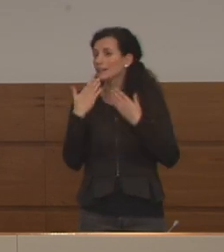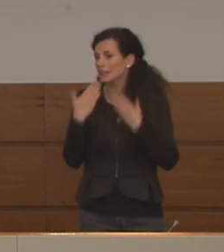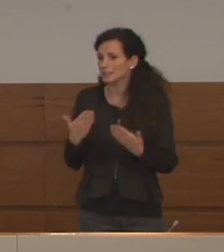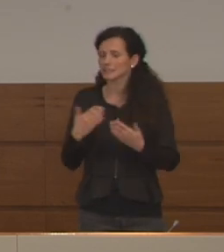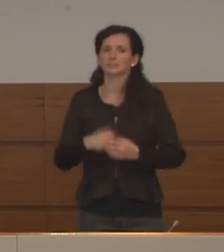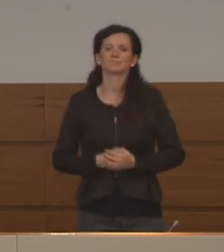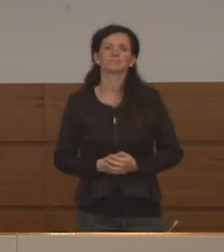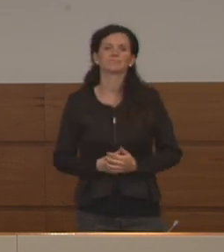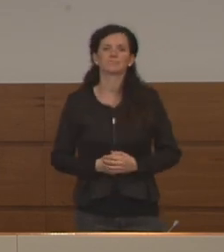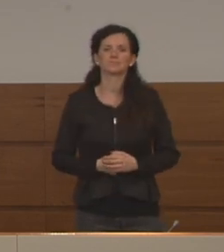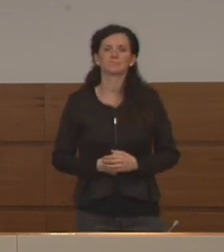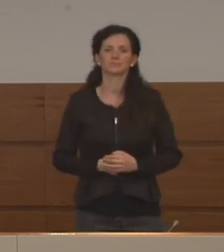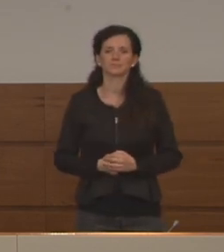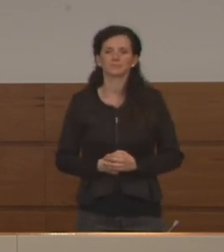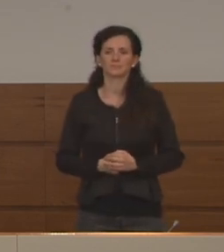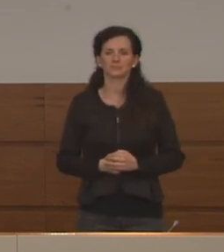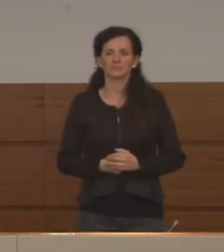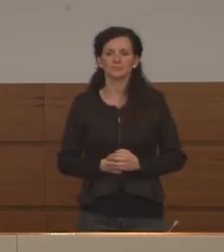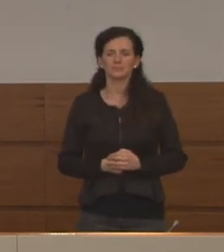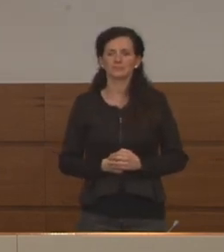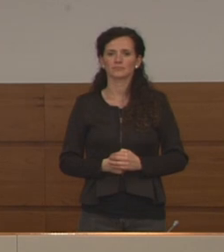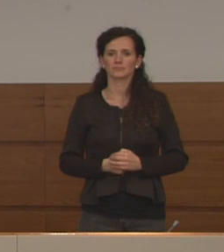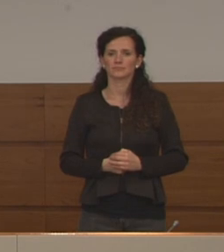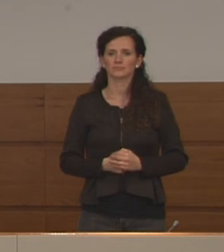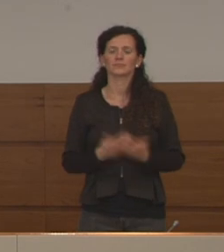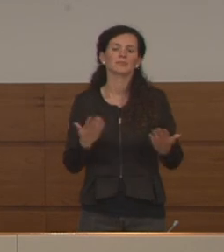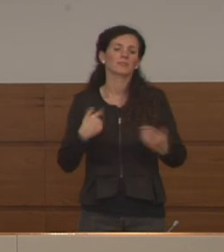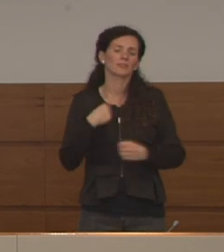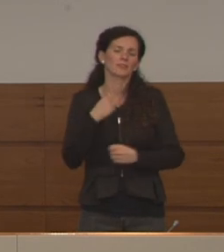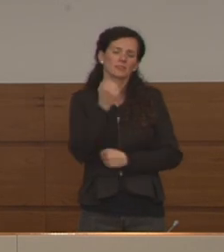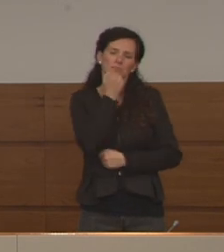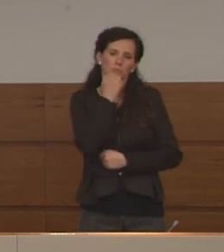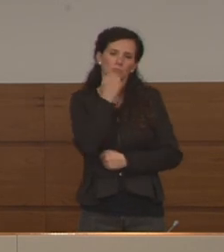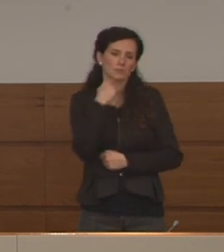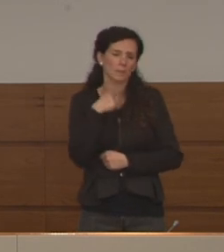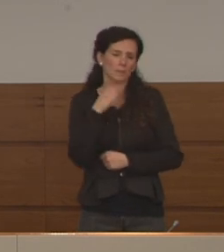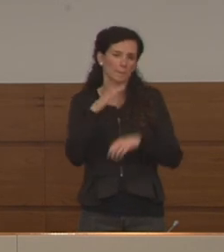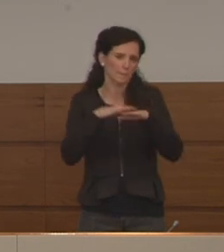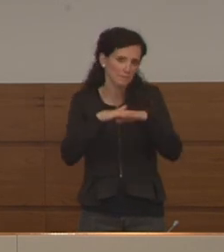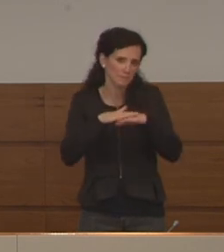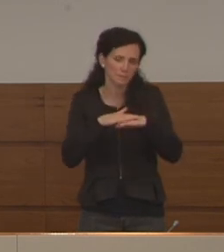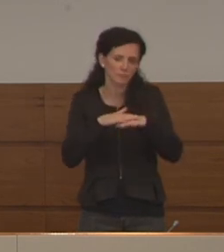Mi perdoni se le faccio una battuta. Nel 1600 durante l'epidemia di